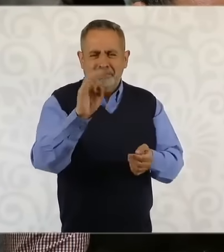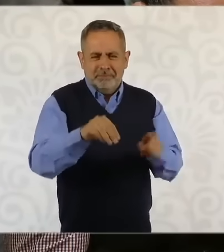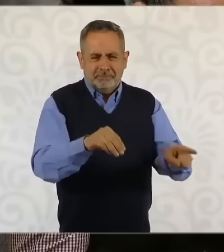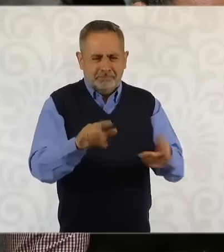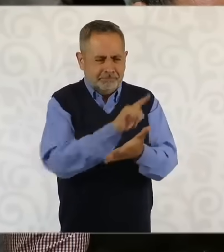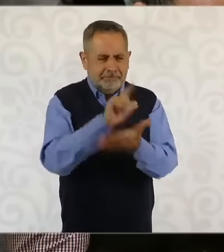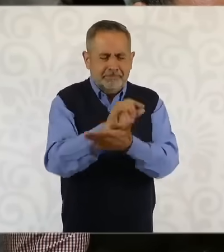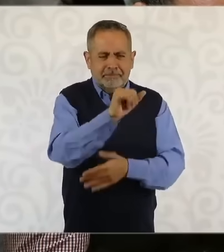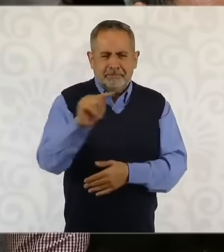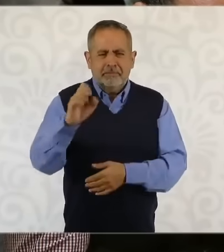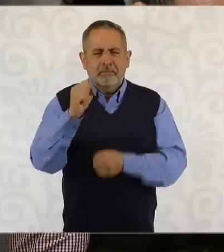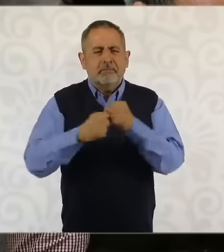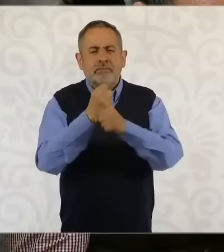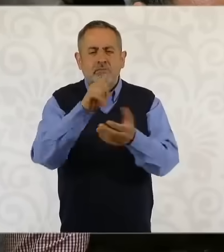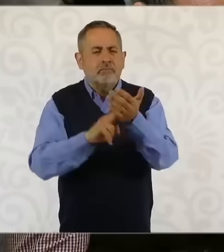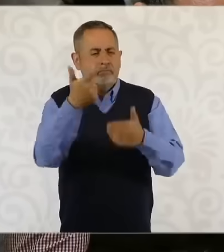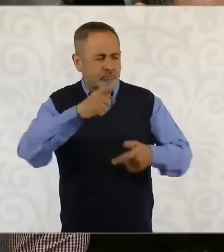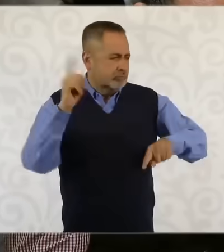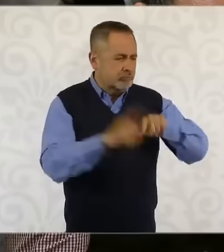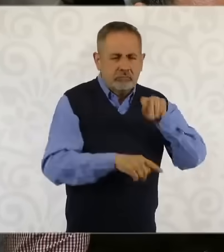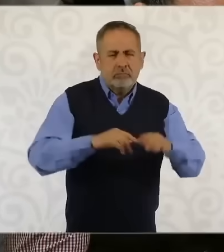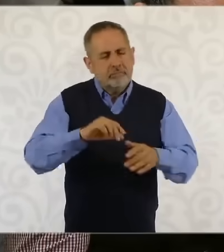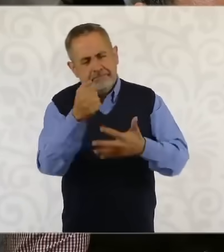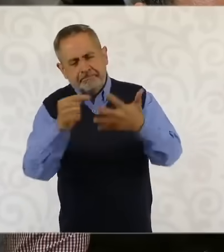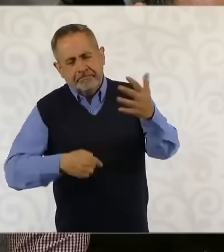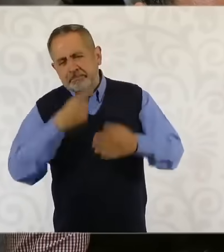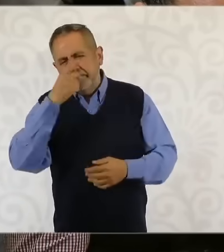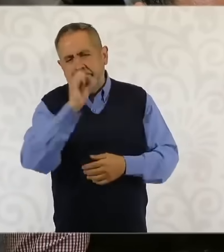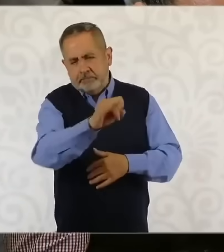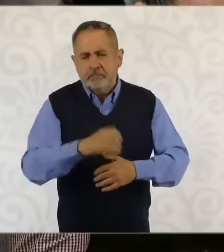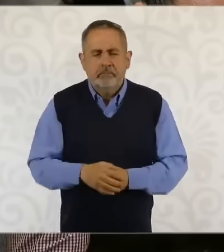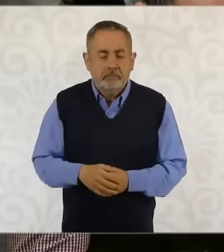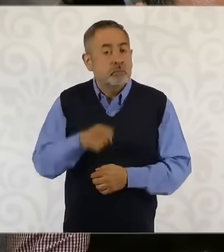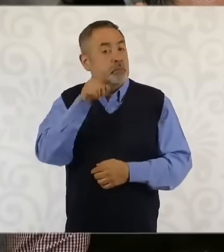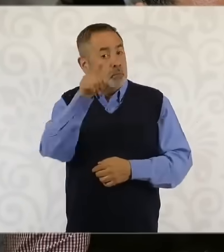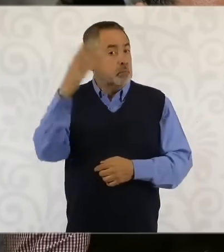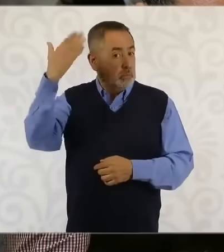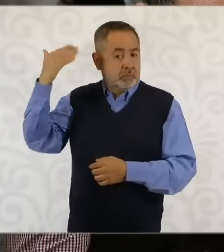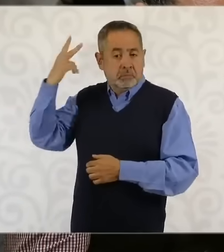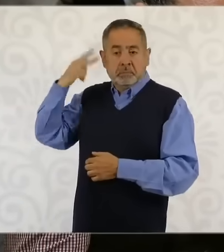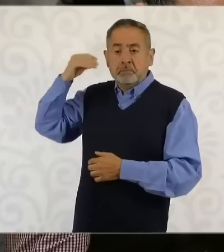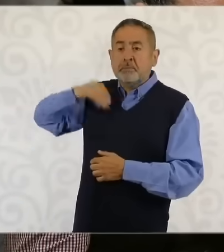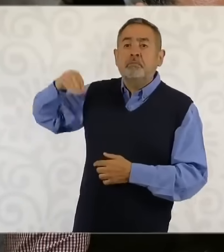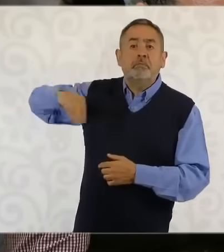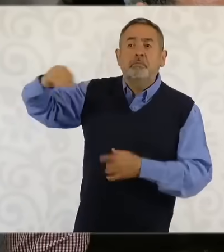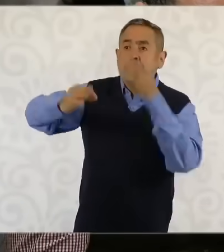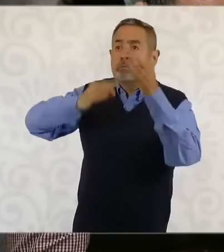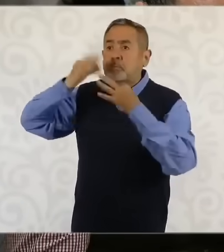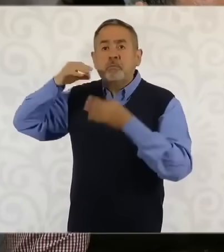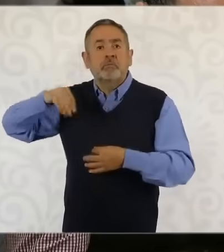del ISE del 2007 y otras cosas cuando usted estuvo en campaña presidenta eh usted ya había